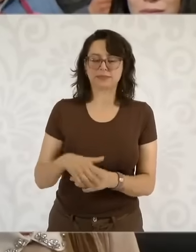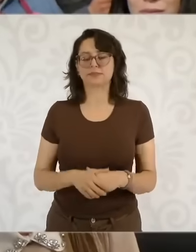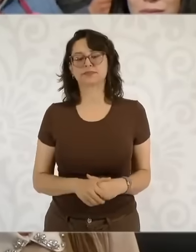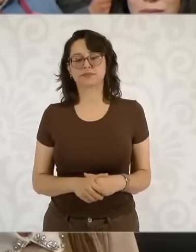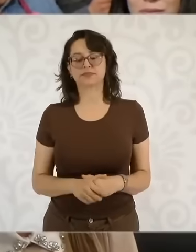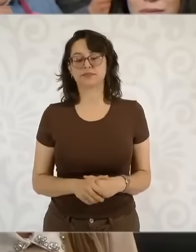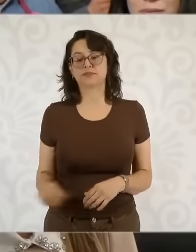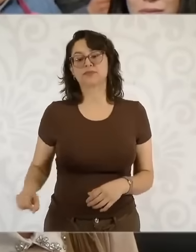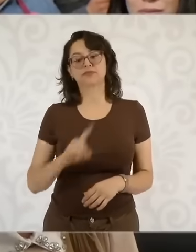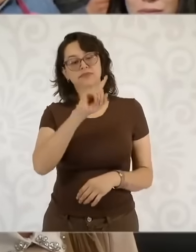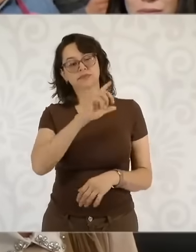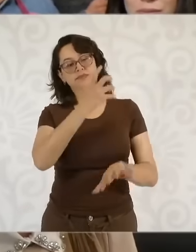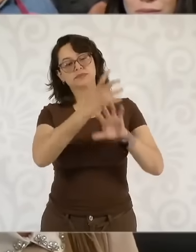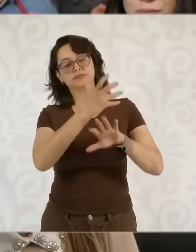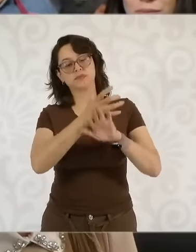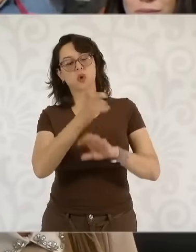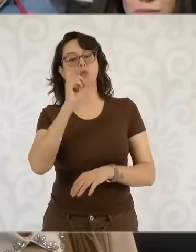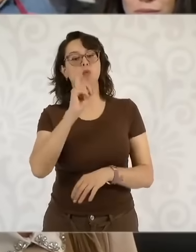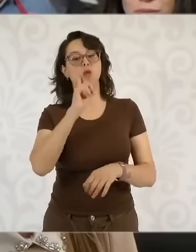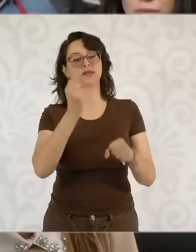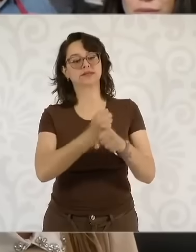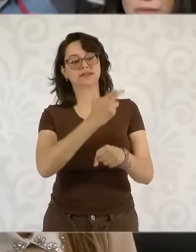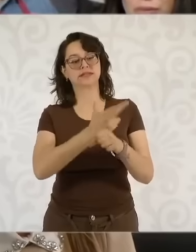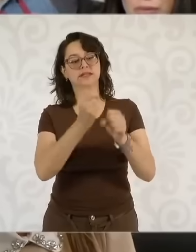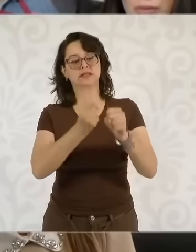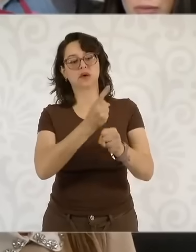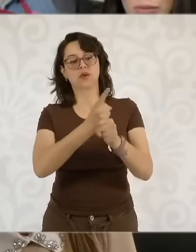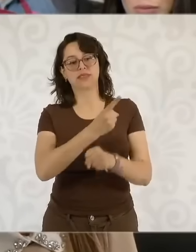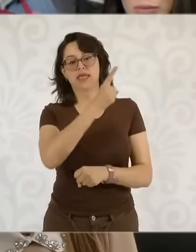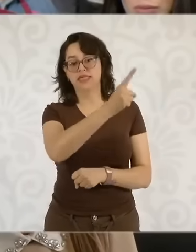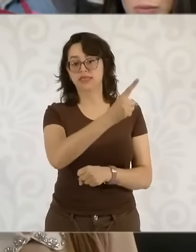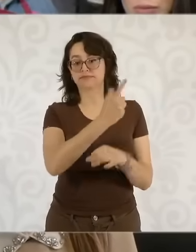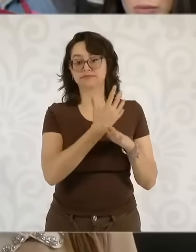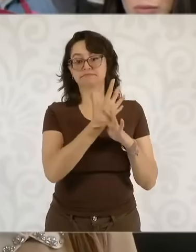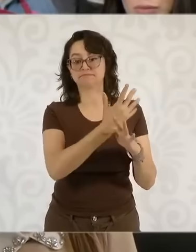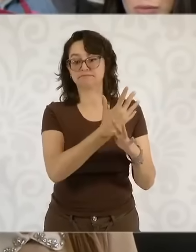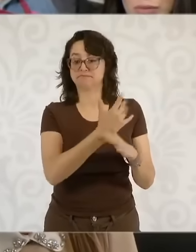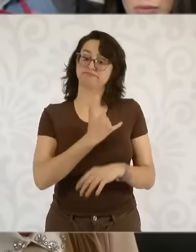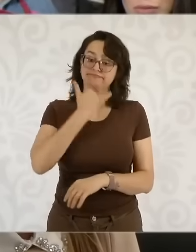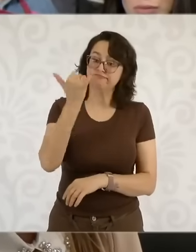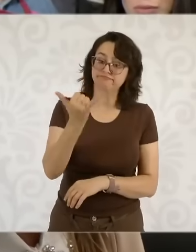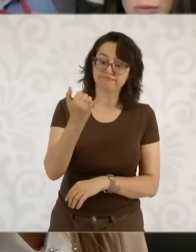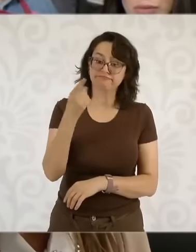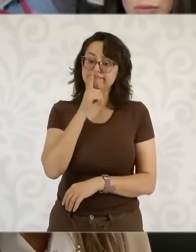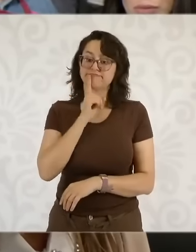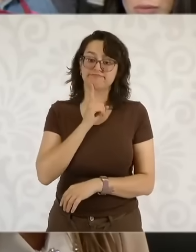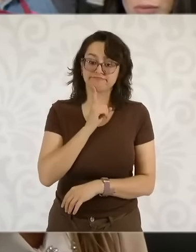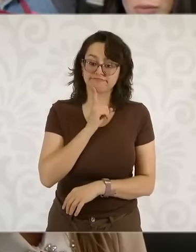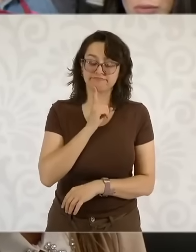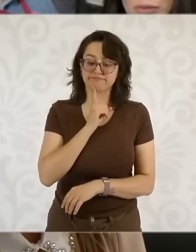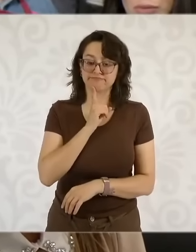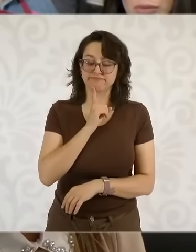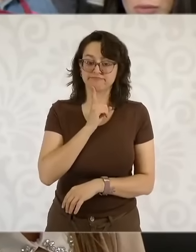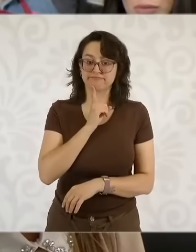de Estados Unidos Christin 9 equivocadamente y falsariamente ha dicho que usted adelantó o